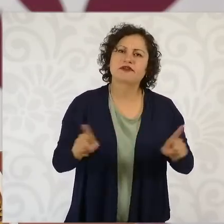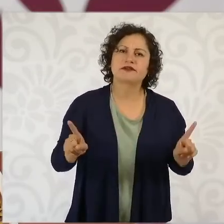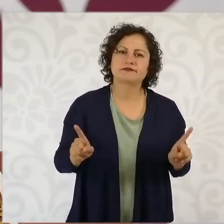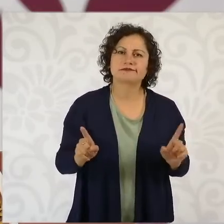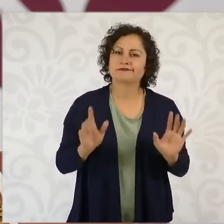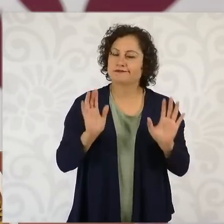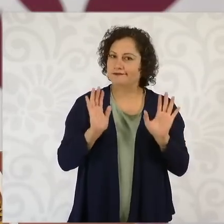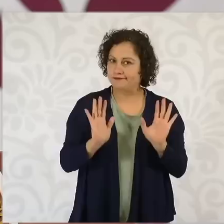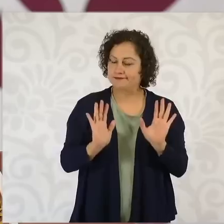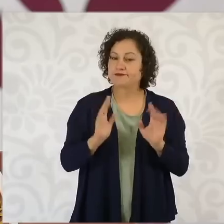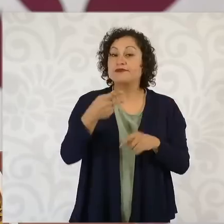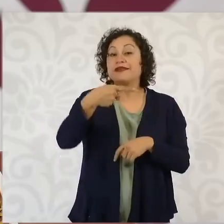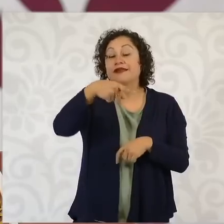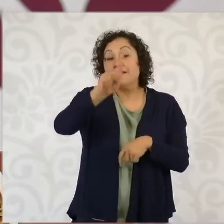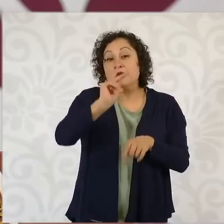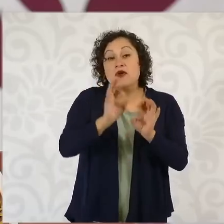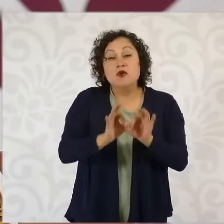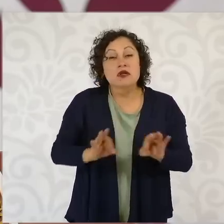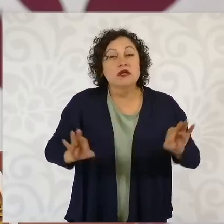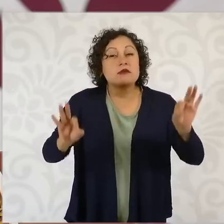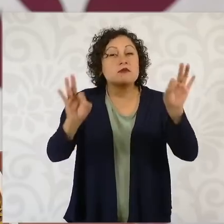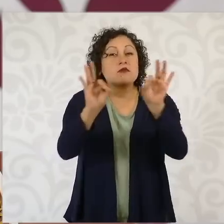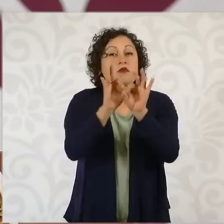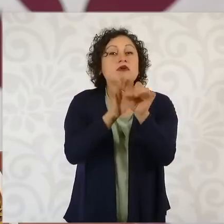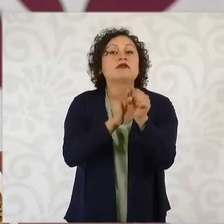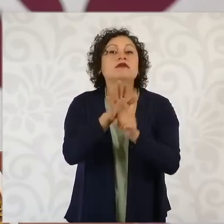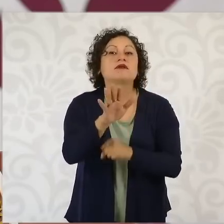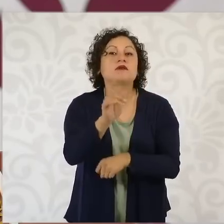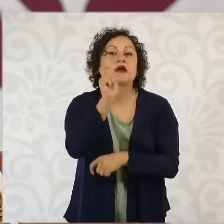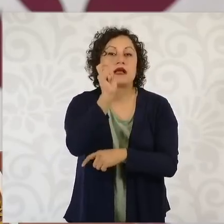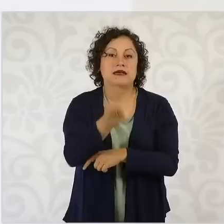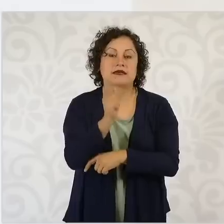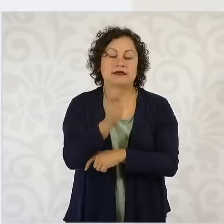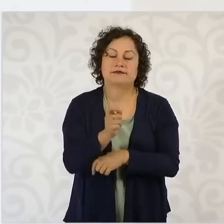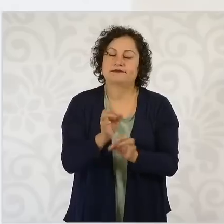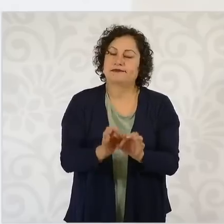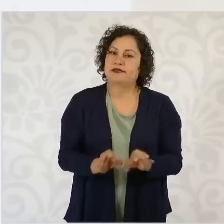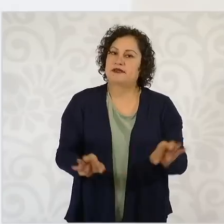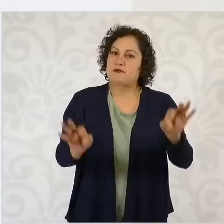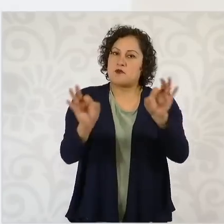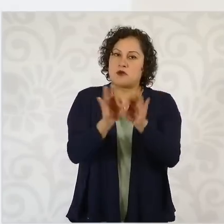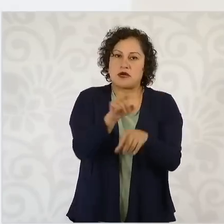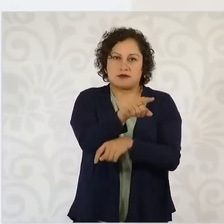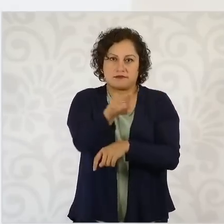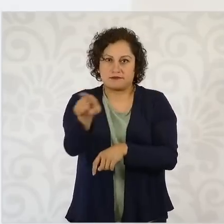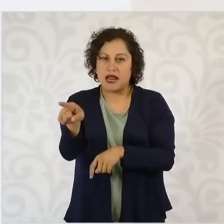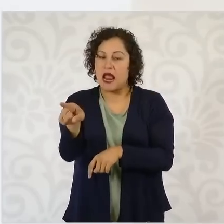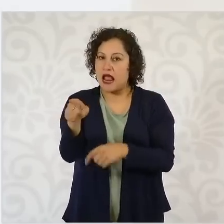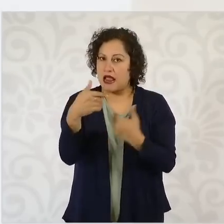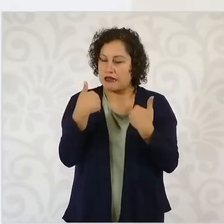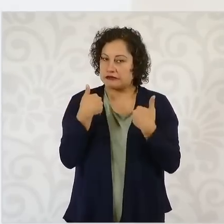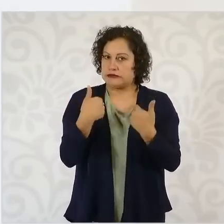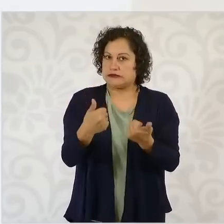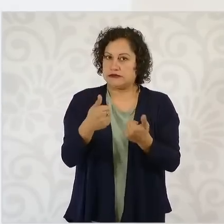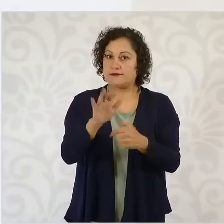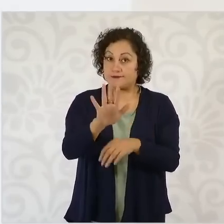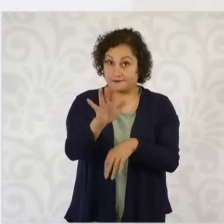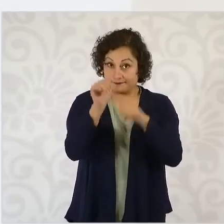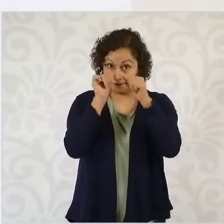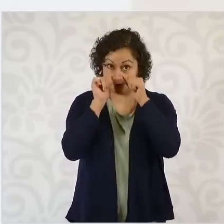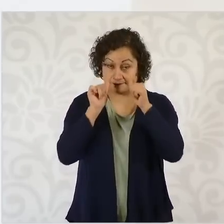bueno es indispensable que lo sepan todas y todos los mexicanos es que el equipo de secretaria de